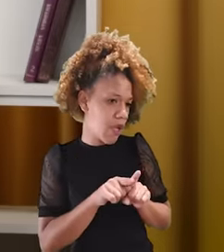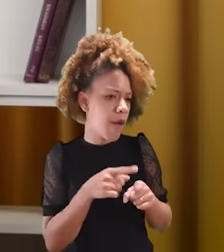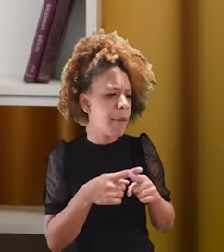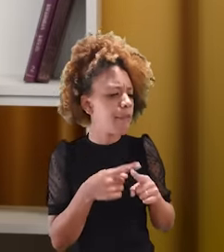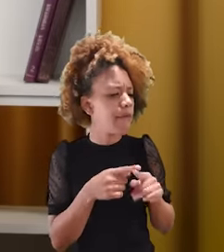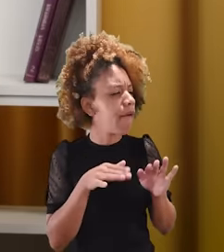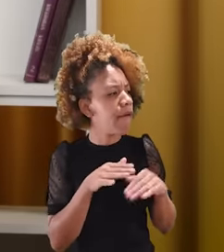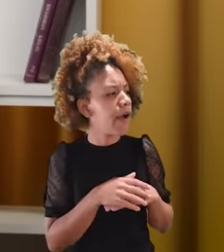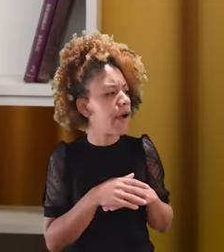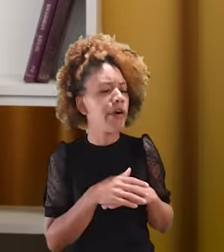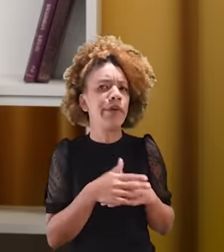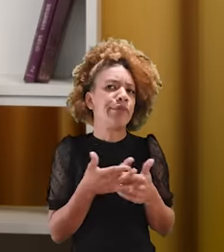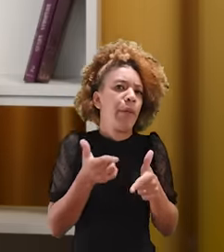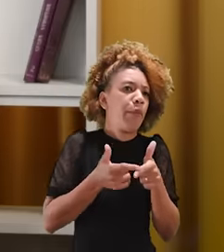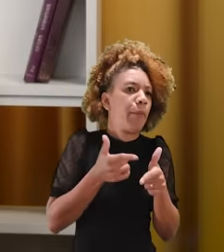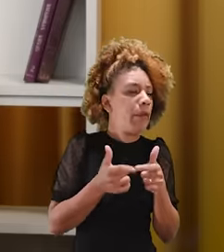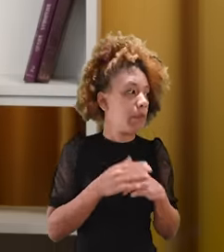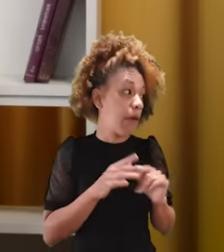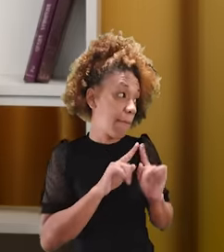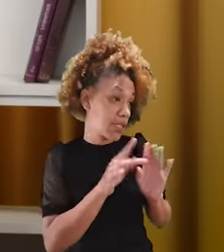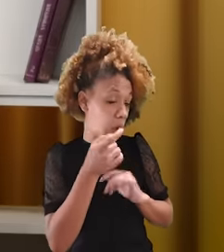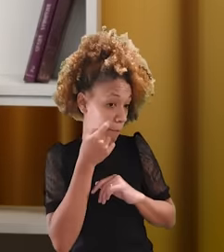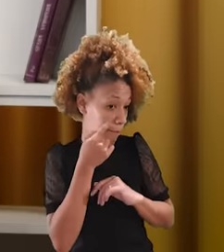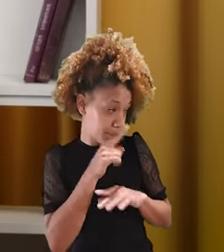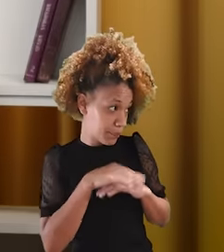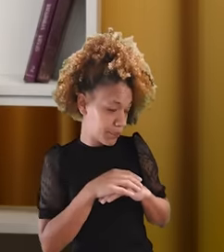estão querendo resolver os problemas é tipo assim as pessoas não estão querendo saber quem matou a